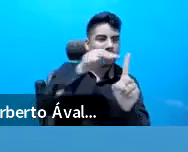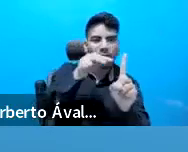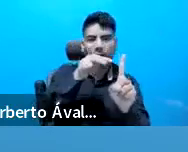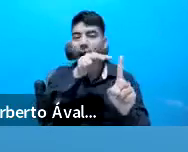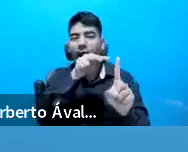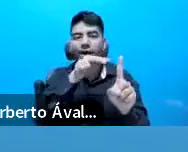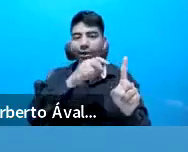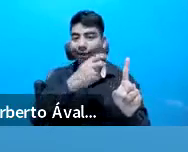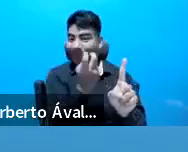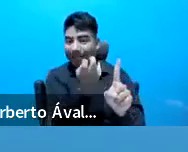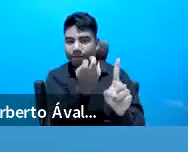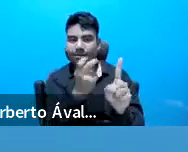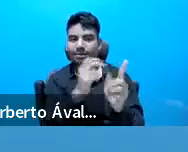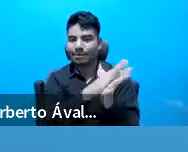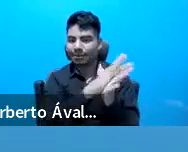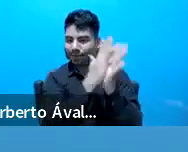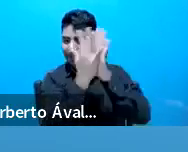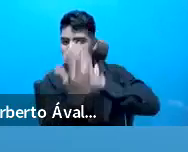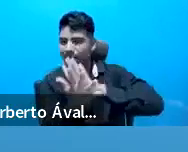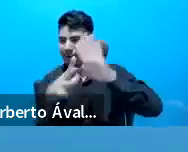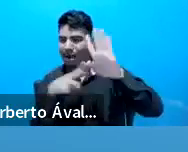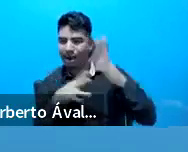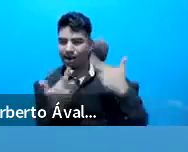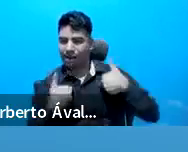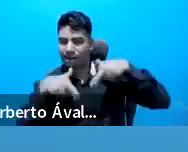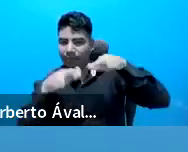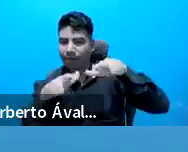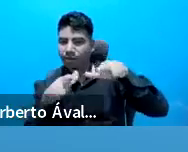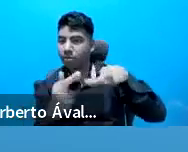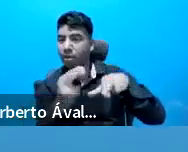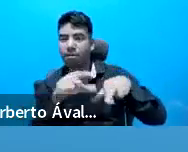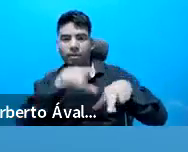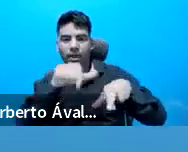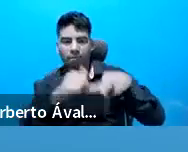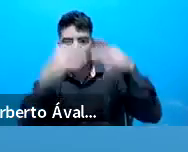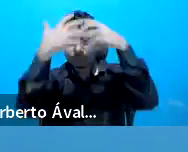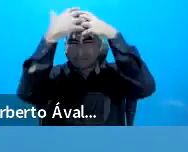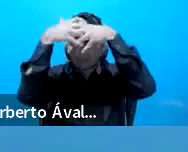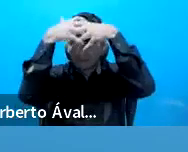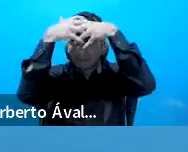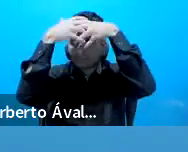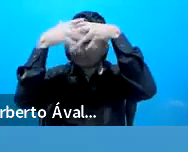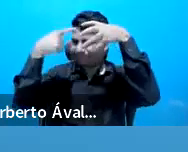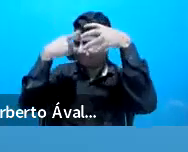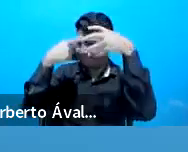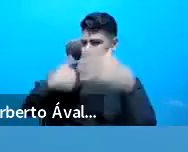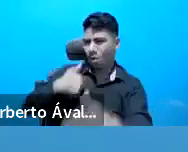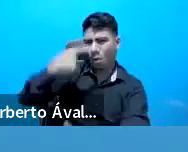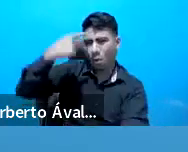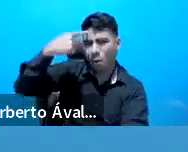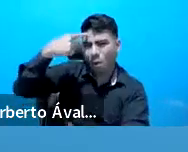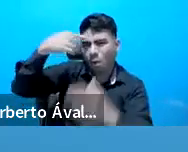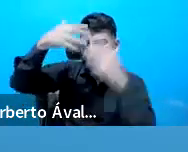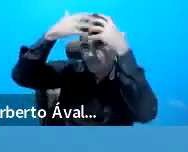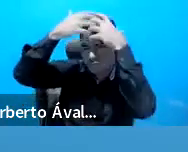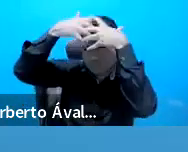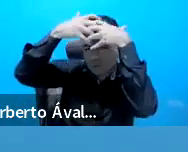y eso lo sepa ran ran como a este conocimiento sensorial y el conocimiento racional económico el conocimiento lógico